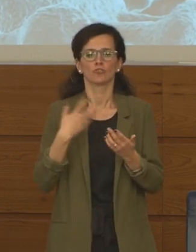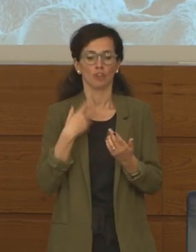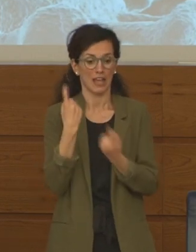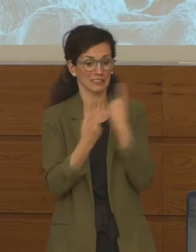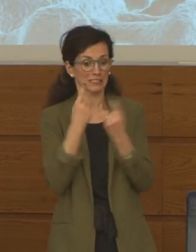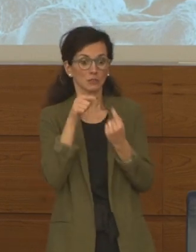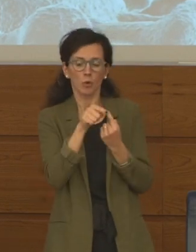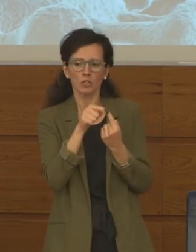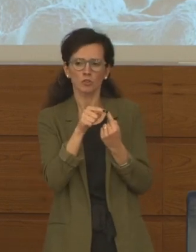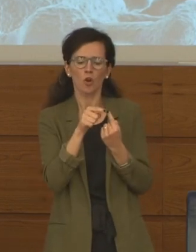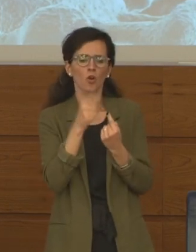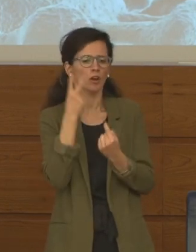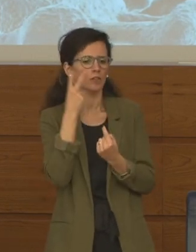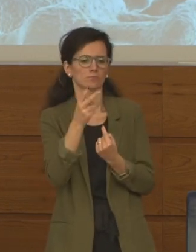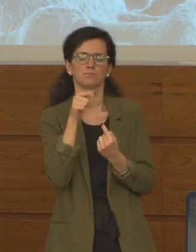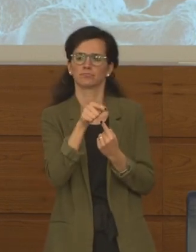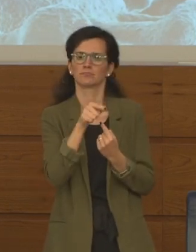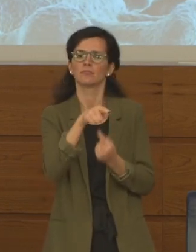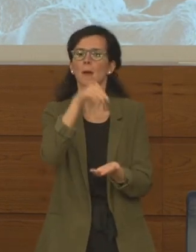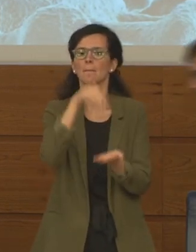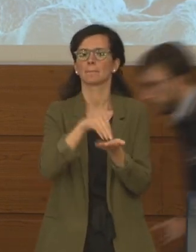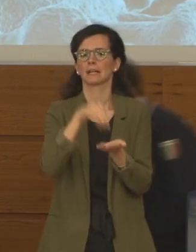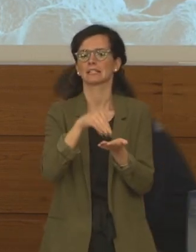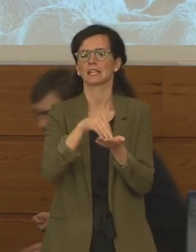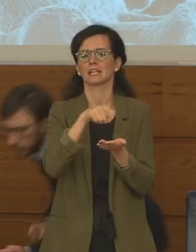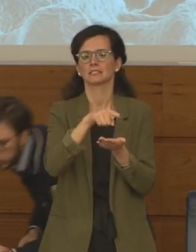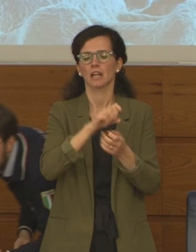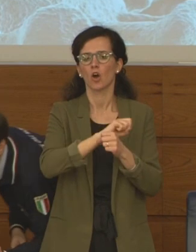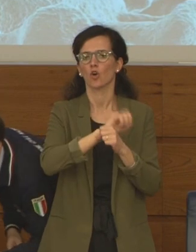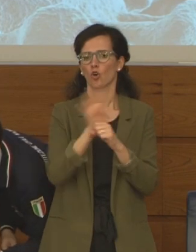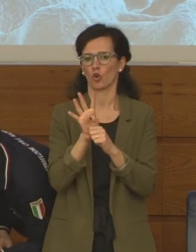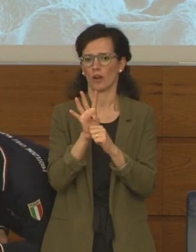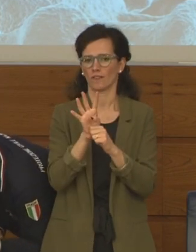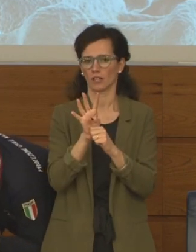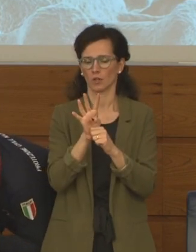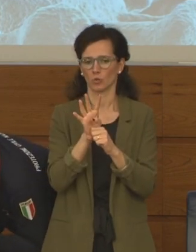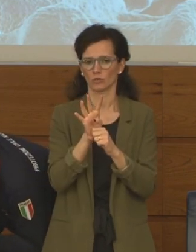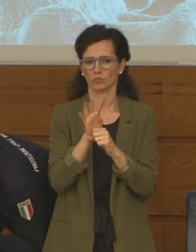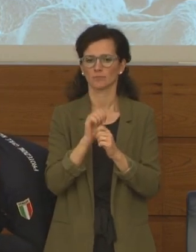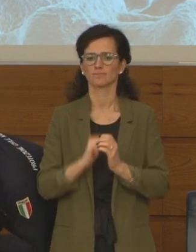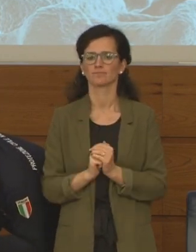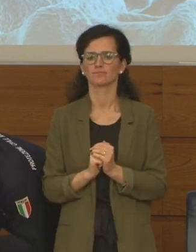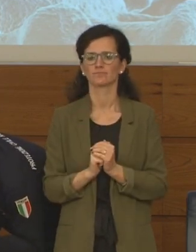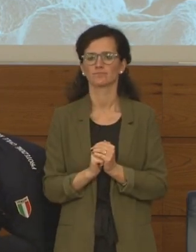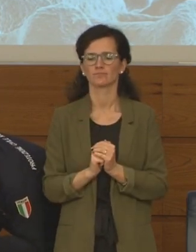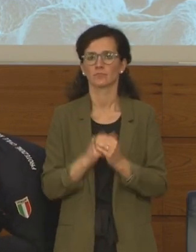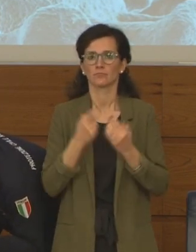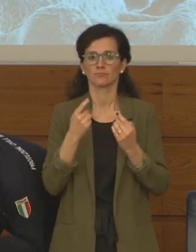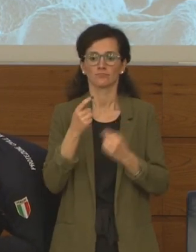che lì c'era una presenza del coronavirus che è questo ragazzo adulto